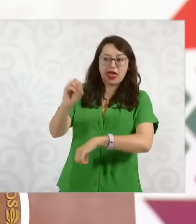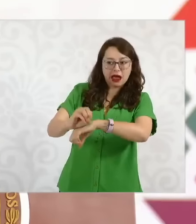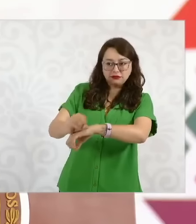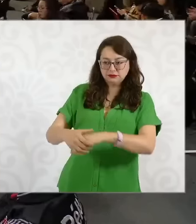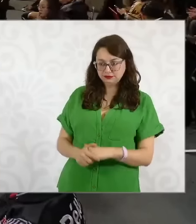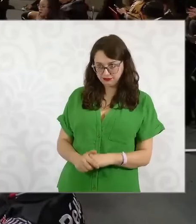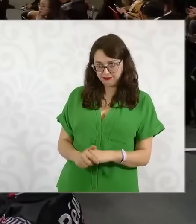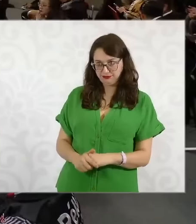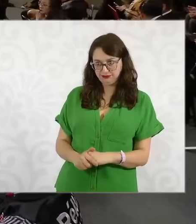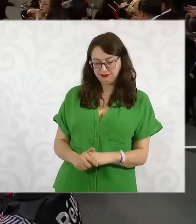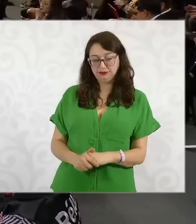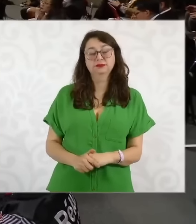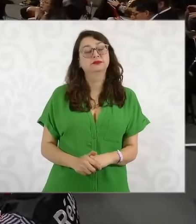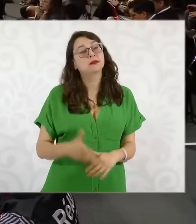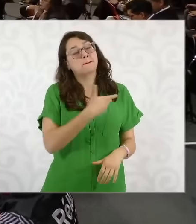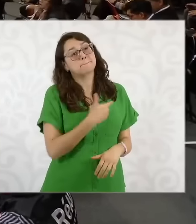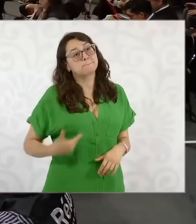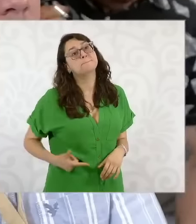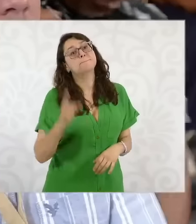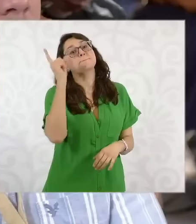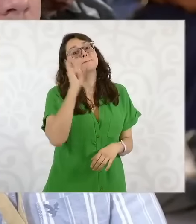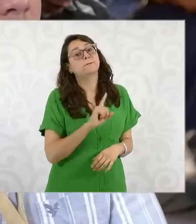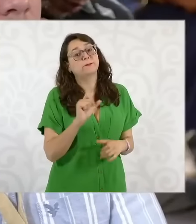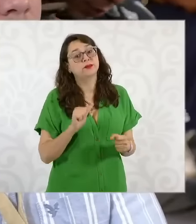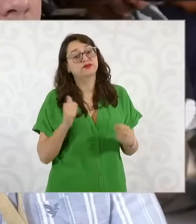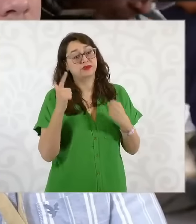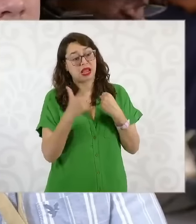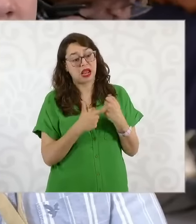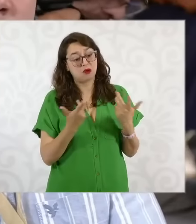Presidenta, preguntarle si tiene algún reporte respecto a que ayer hubo otro conacional